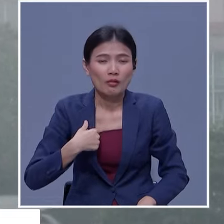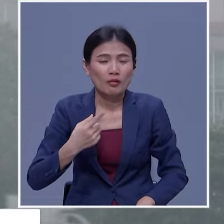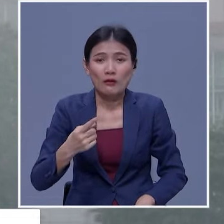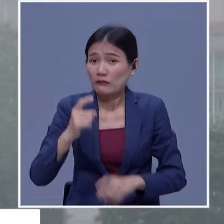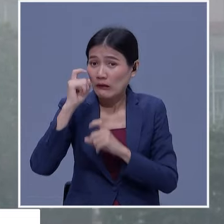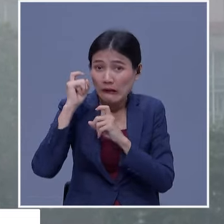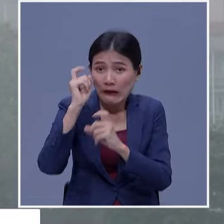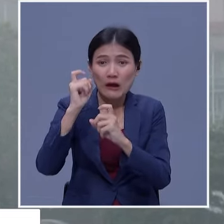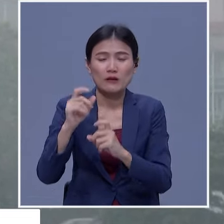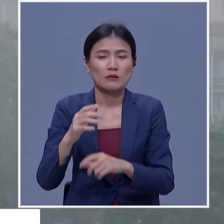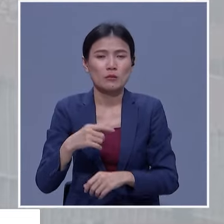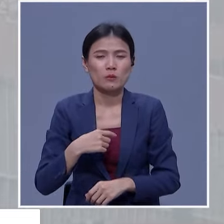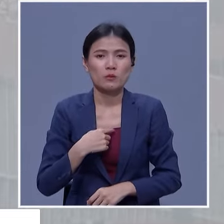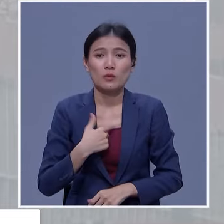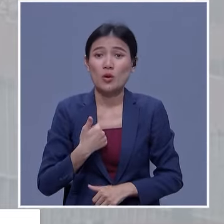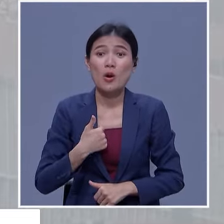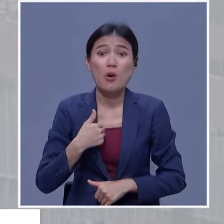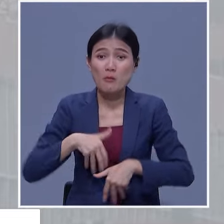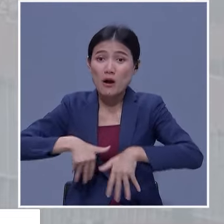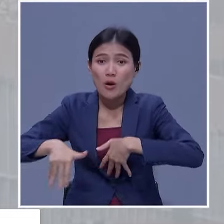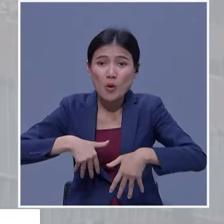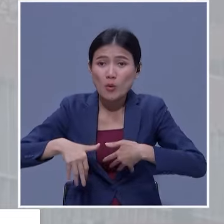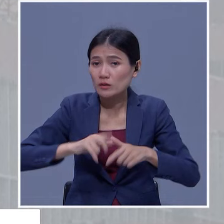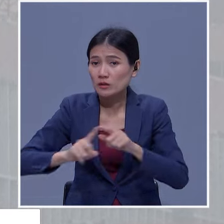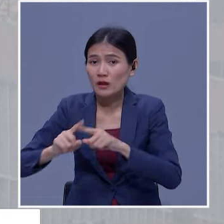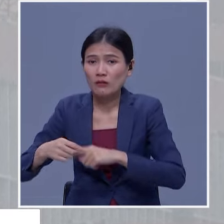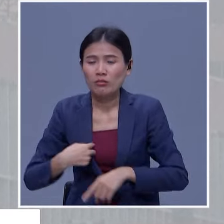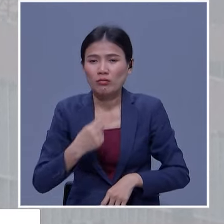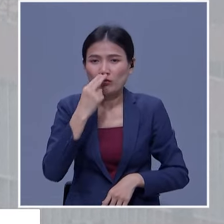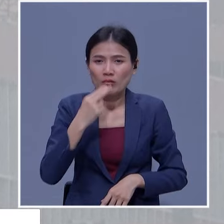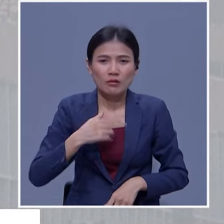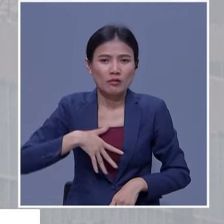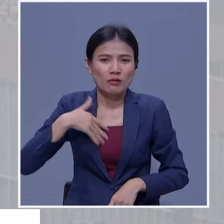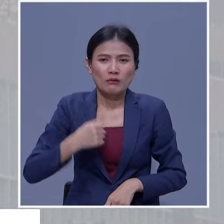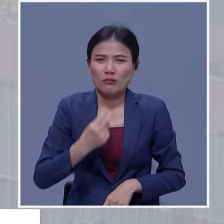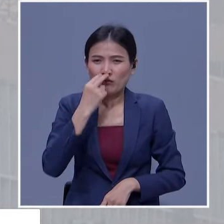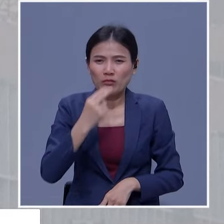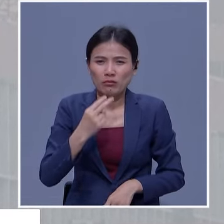อันตรายค่ะผู้ที่อยู่อาศัยจำนวนมากก็ ประสบกับปัญหาระบบทางเดินหายใจแล้วก็